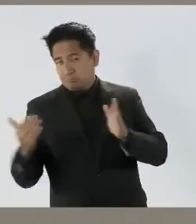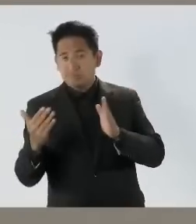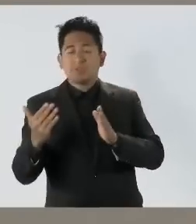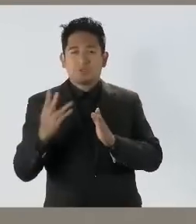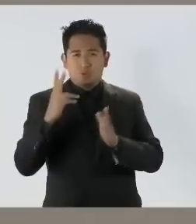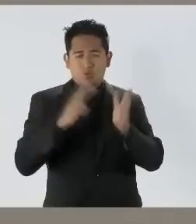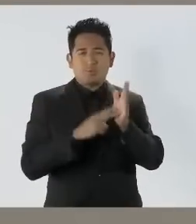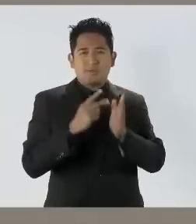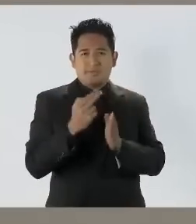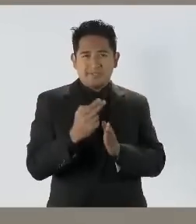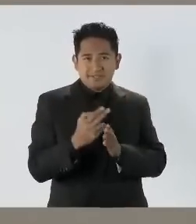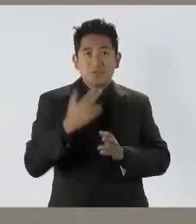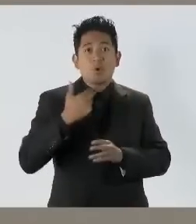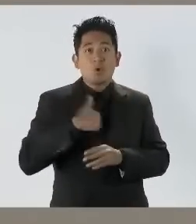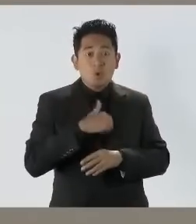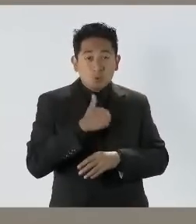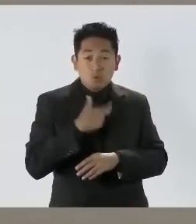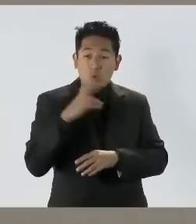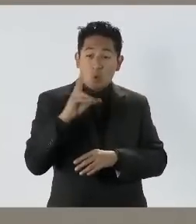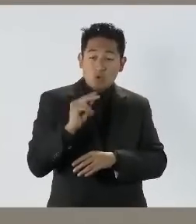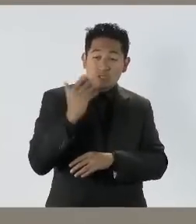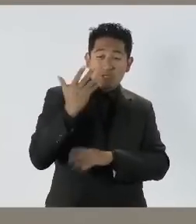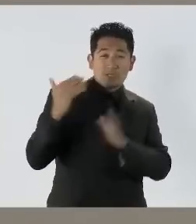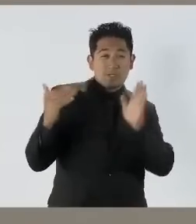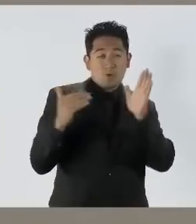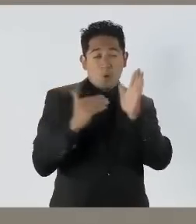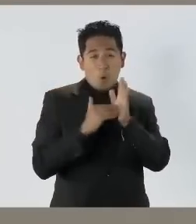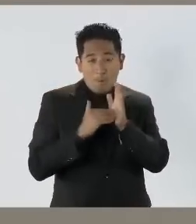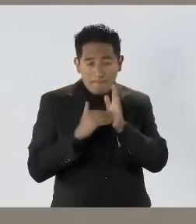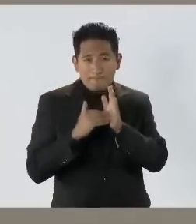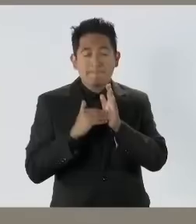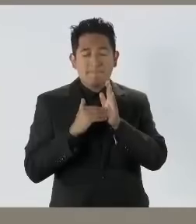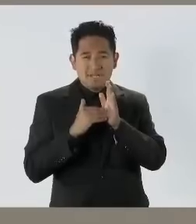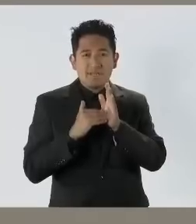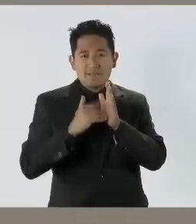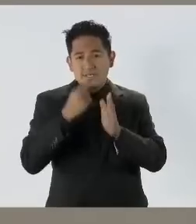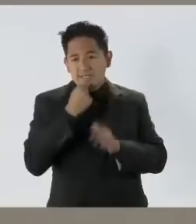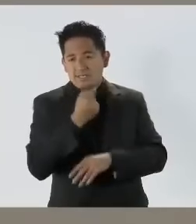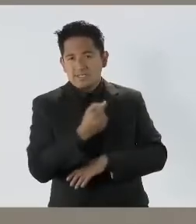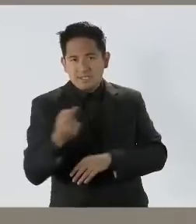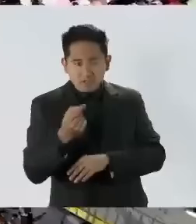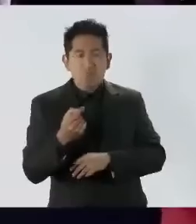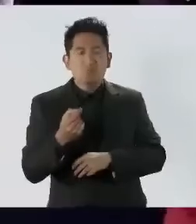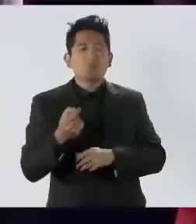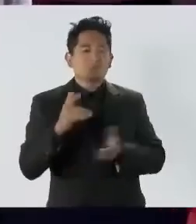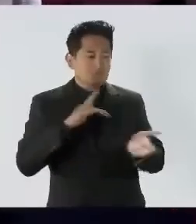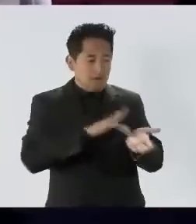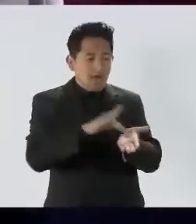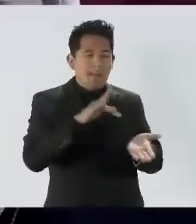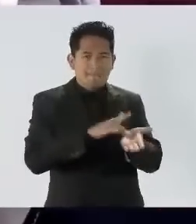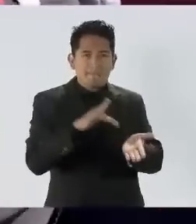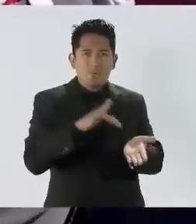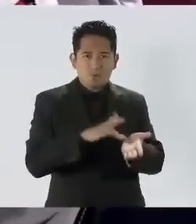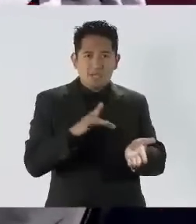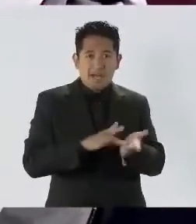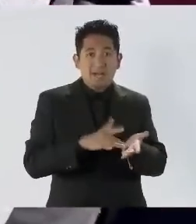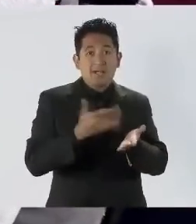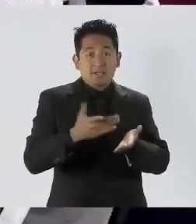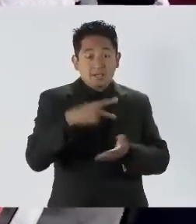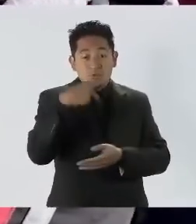para que en sus primeros 1000 días que son los más importantes de cualquier ser humano en donde